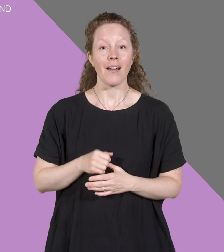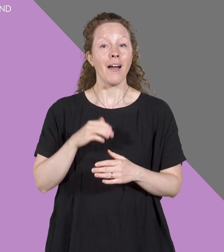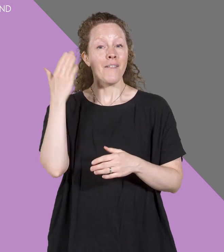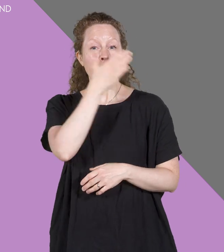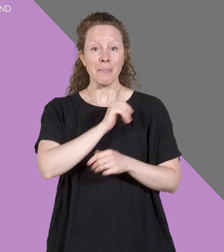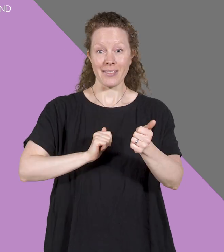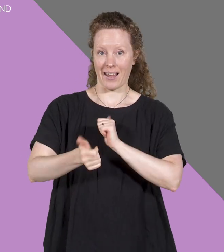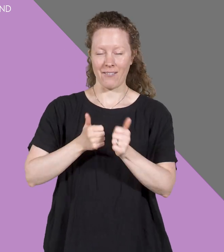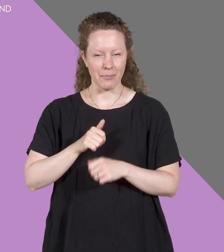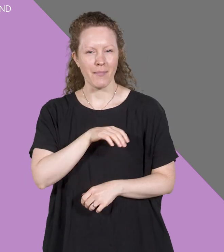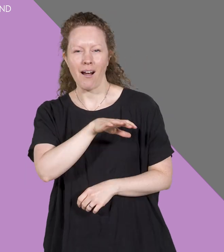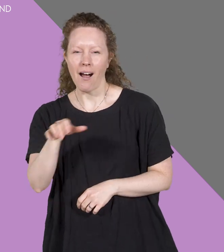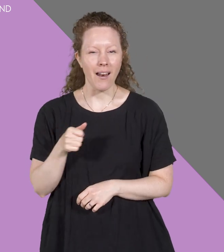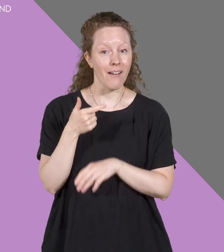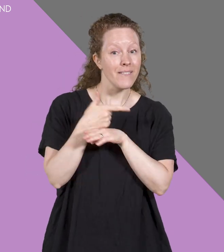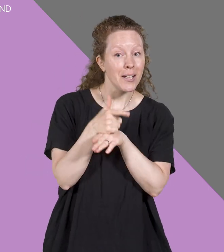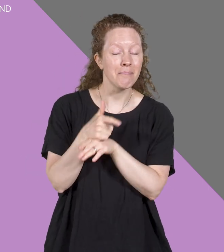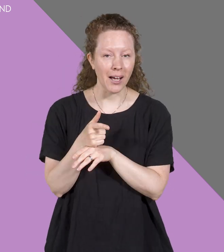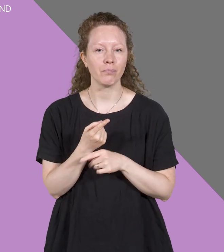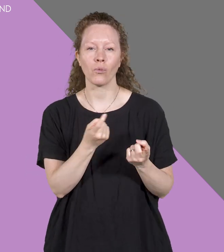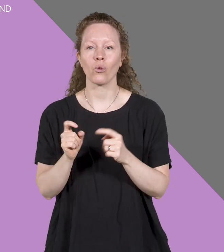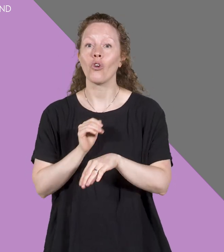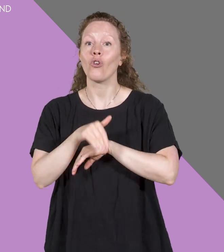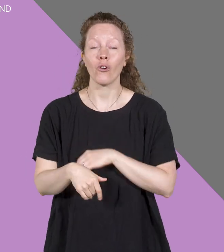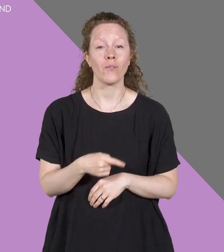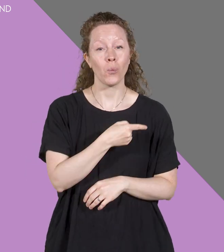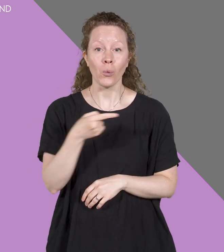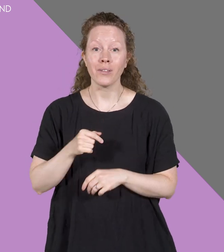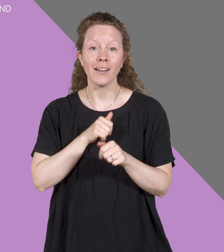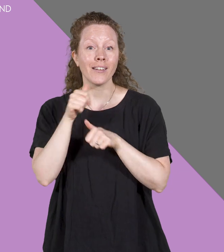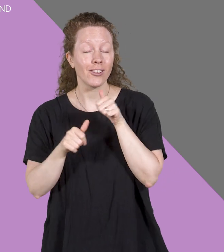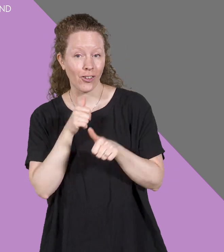Filmtävlingen Alla filmar! (Kaikki kuvaa!) lockade - över hundra deltagare.